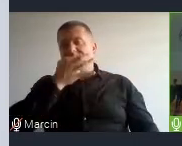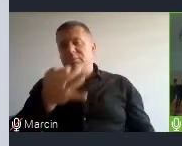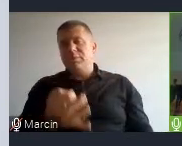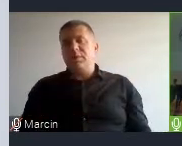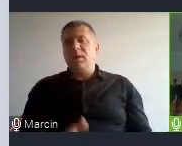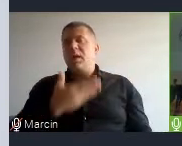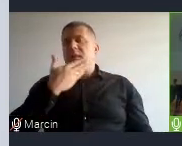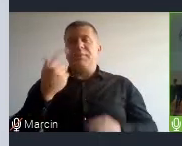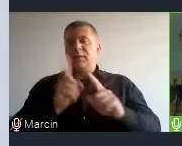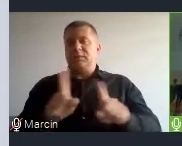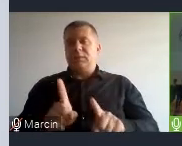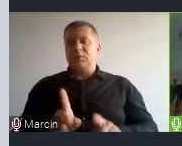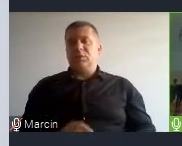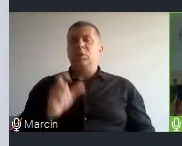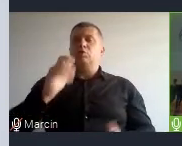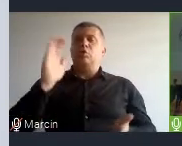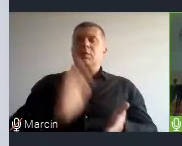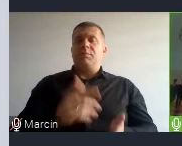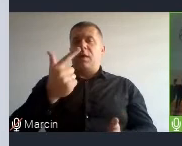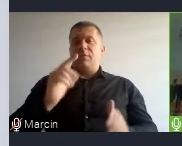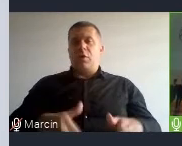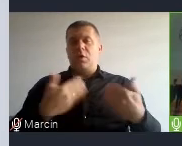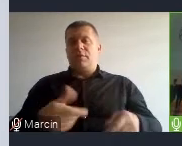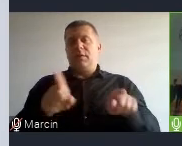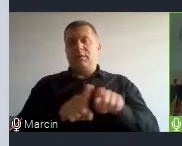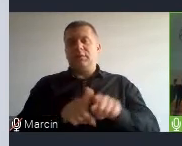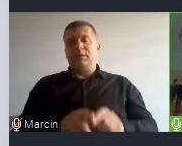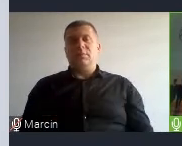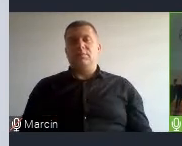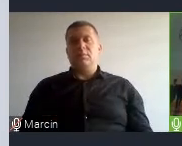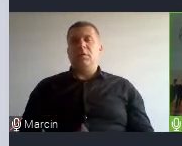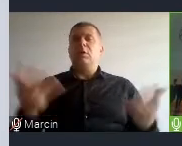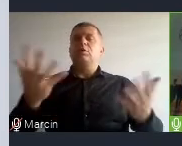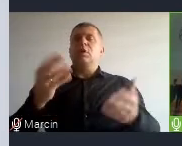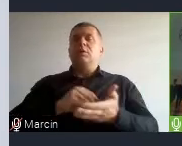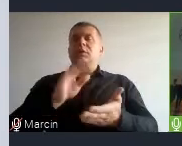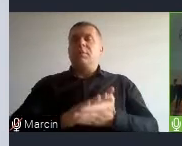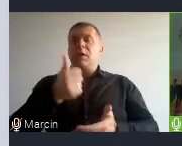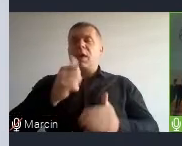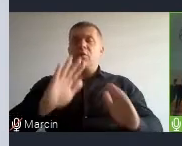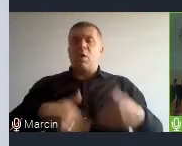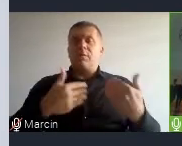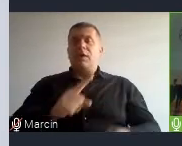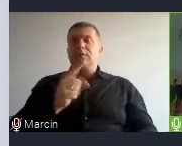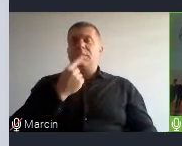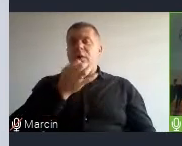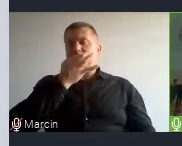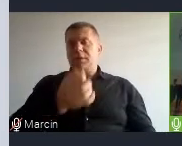Nie ma znaczenia; przynajmniej dwie oferty na to samo. „Gdzie jest zapisane, że jedna oferta to za mało„ – pyta pani Gabriela.